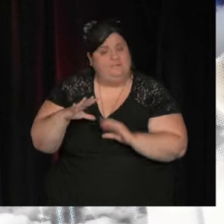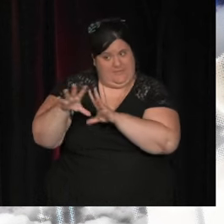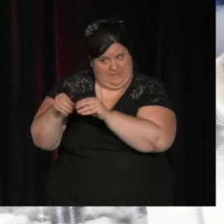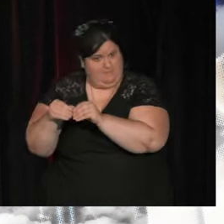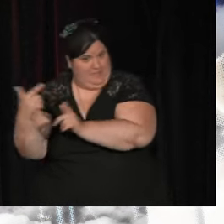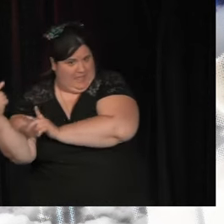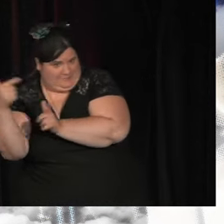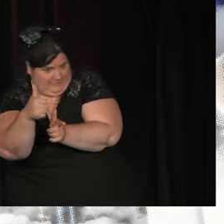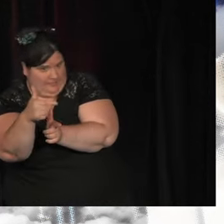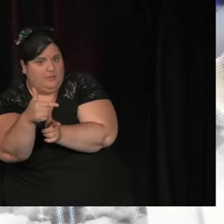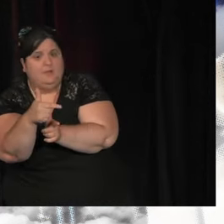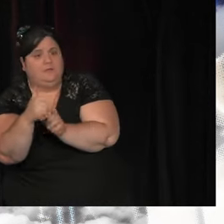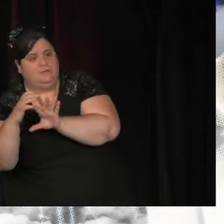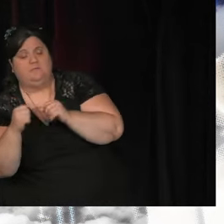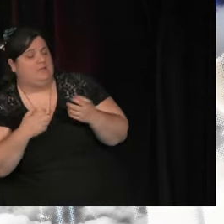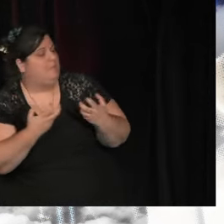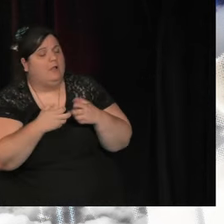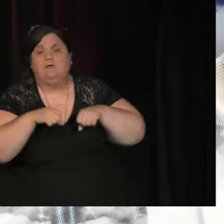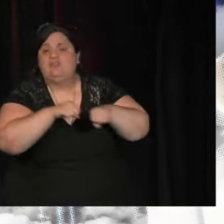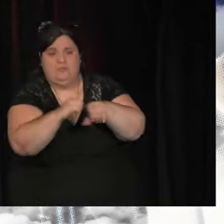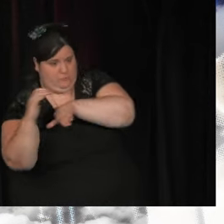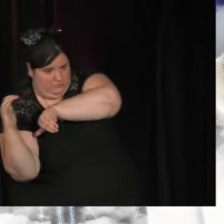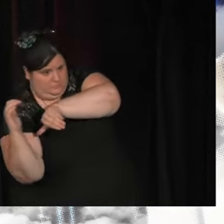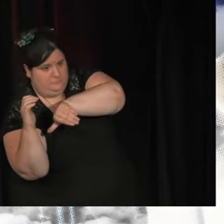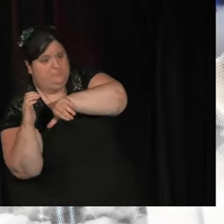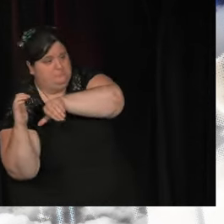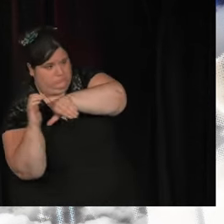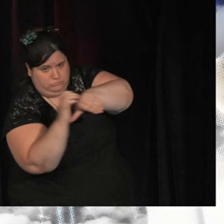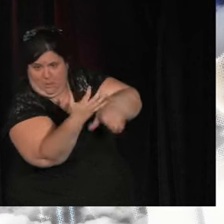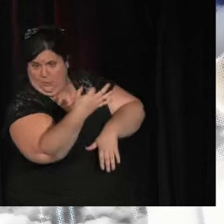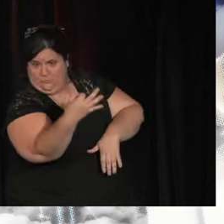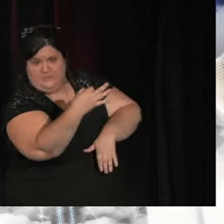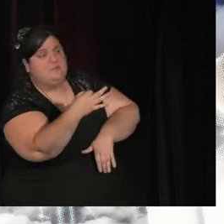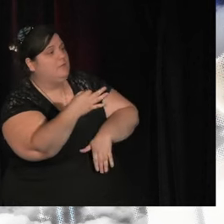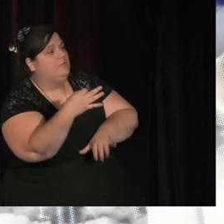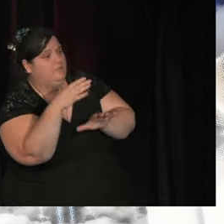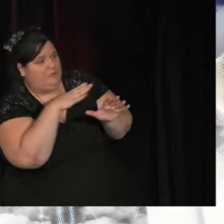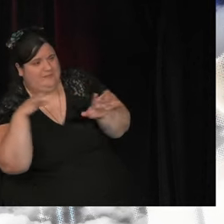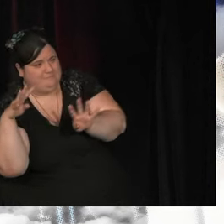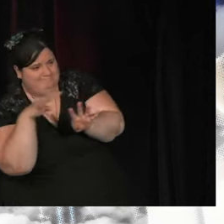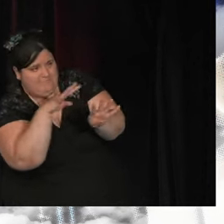qui peut pousser un chariot. Le chariot avance automatiquement quand l'équipe attaque est à côté et le but, c'est de l'amener à l'autre bout de la map, tout simplement,